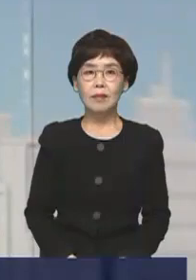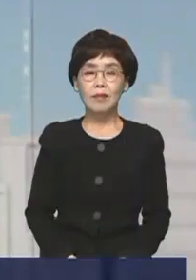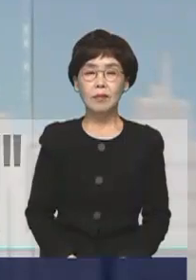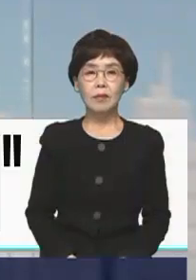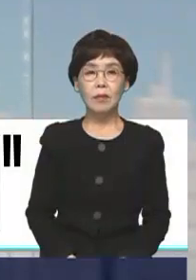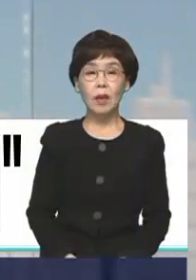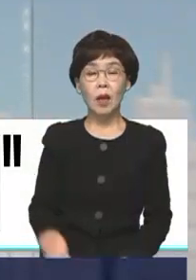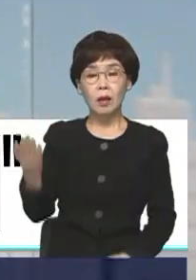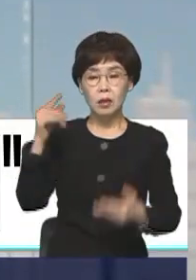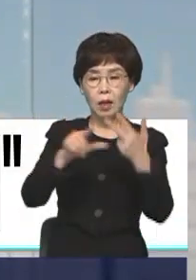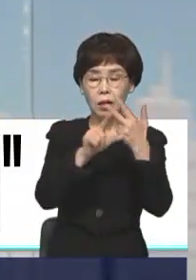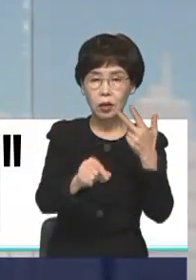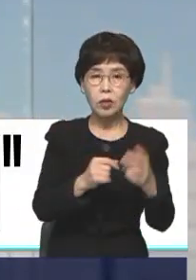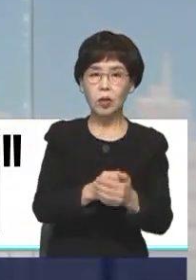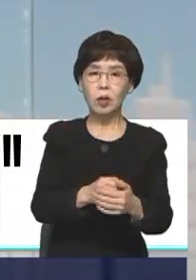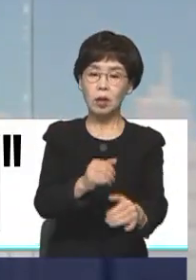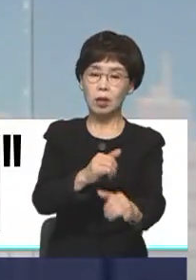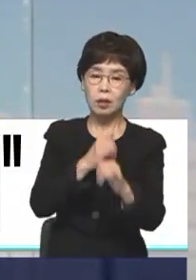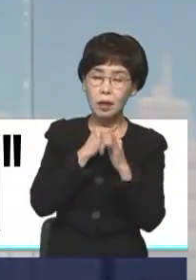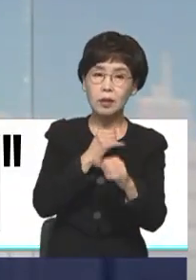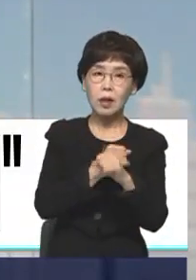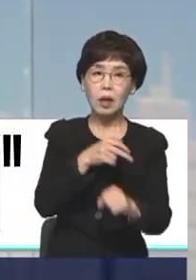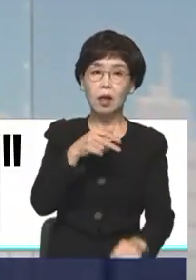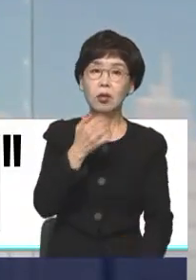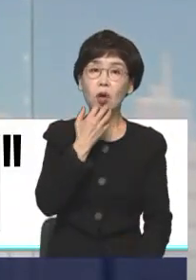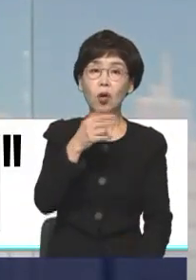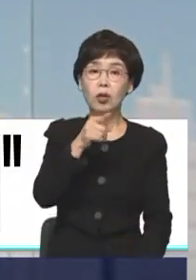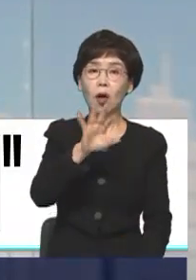(앵커) 지난 7월 극단적인 선택을 한